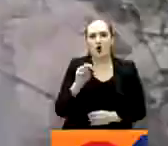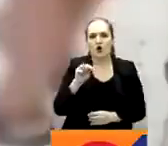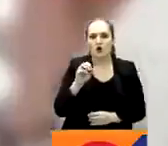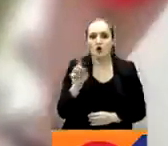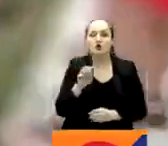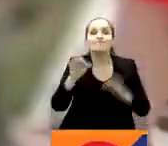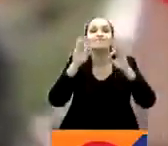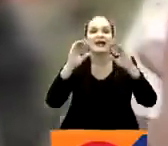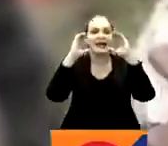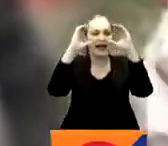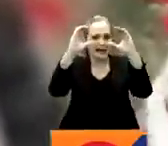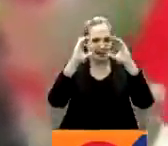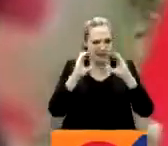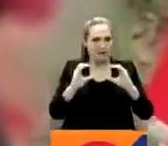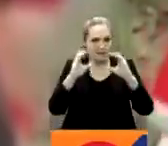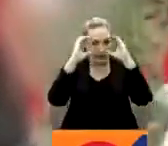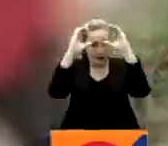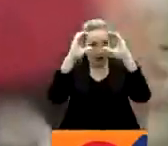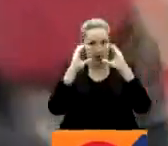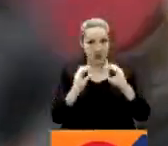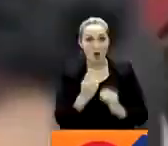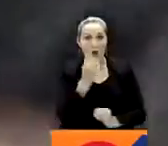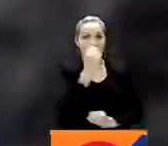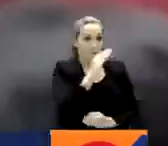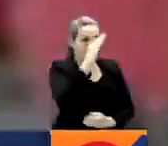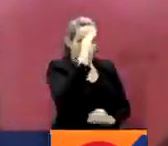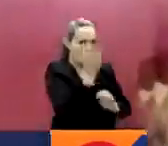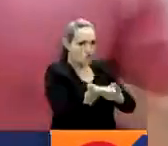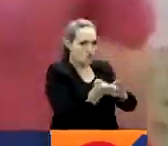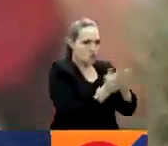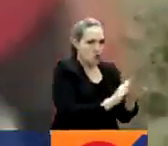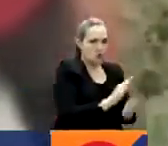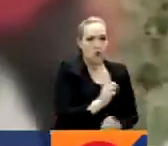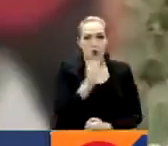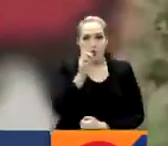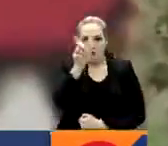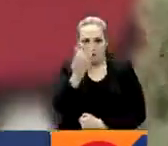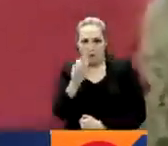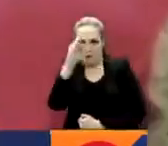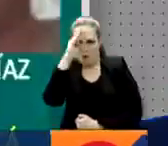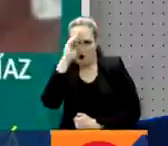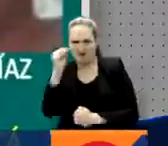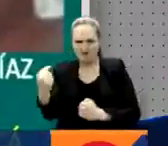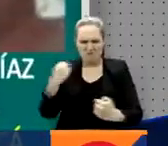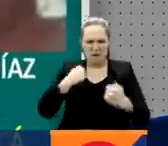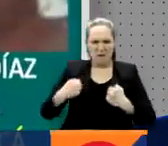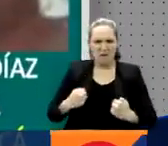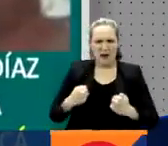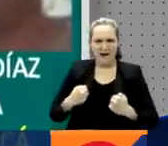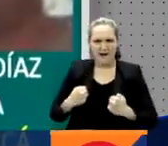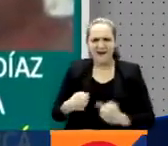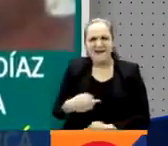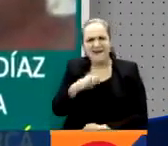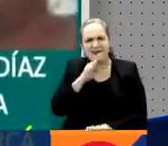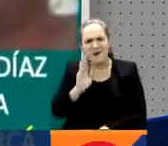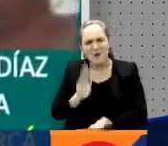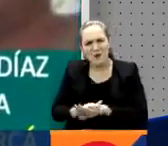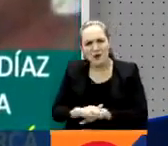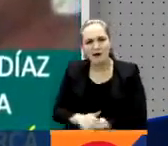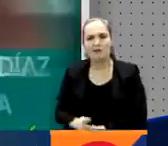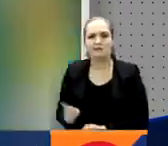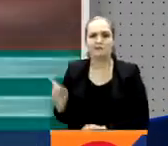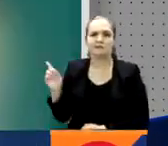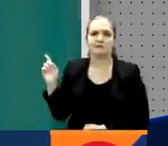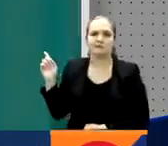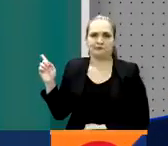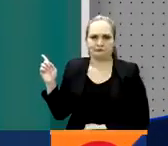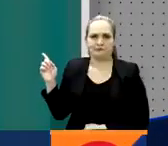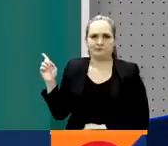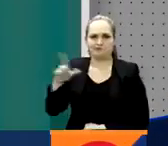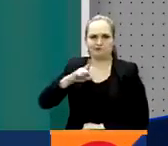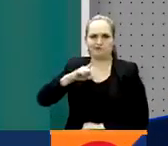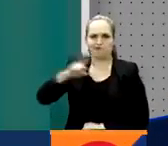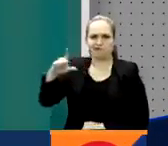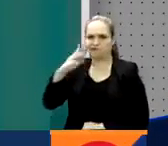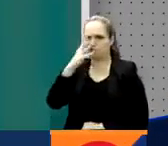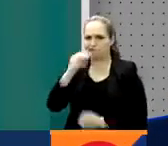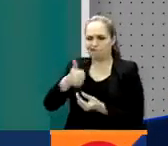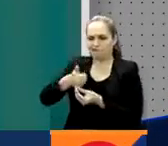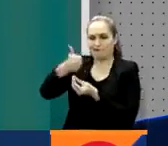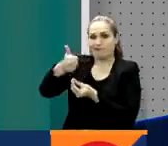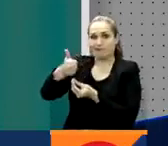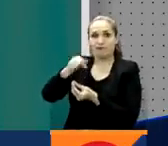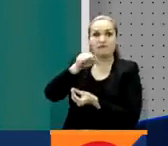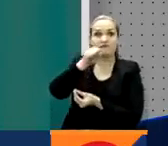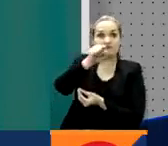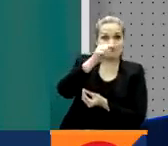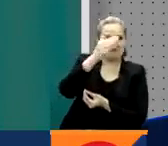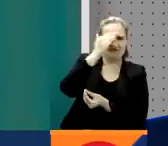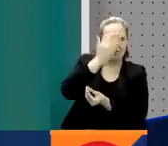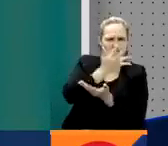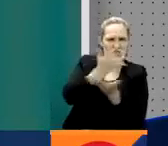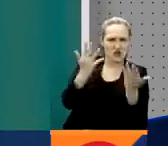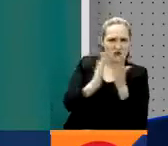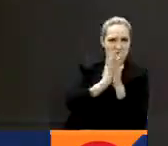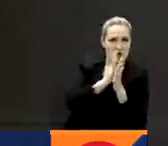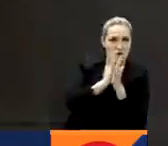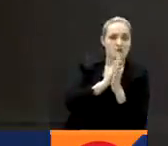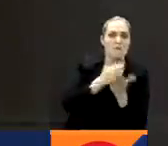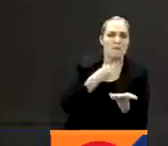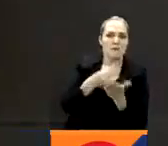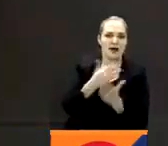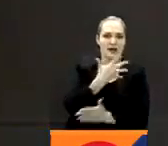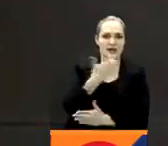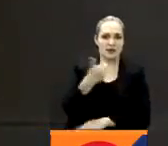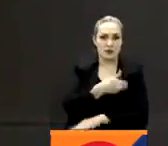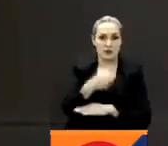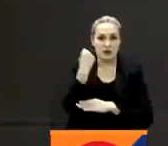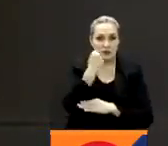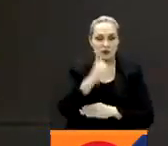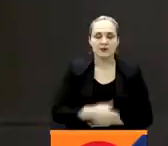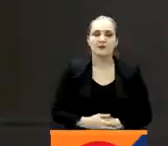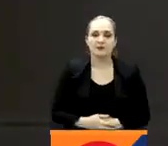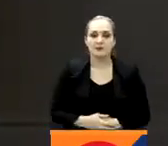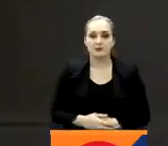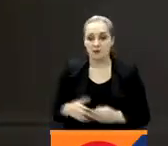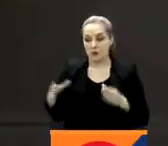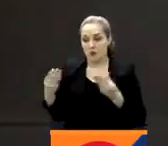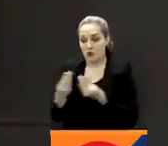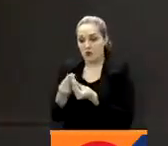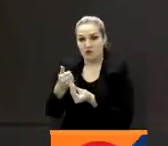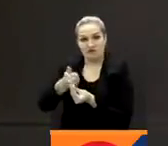TRAS EL ATAQUE